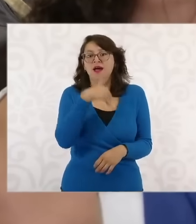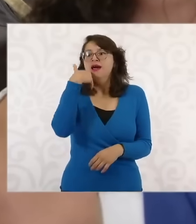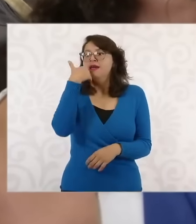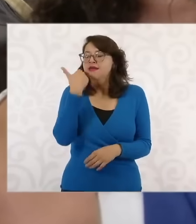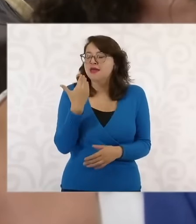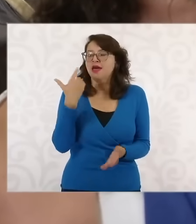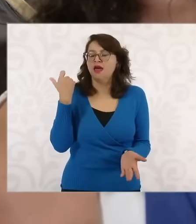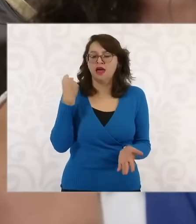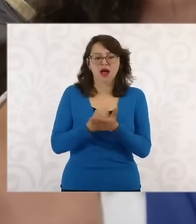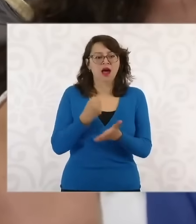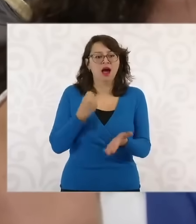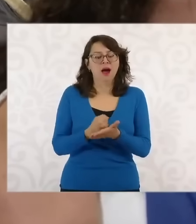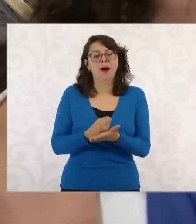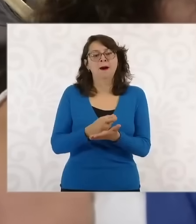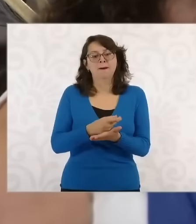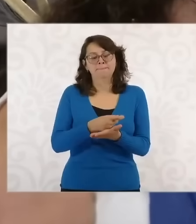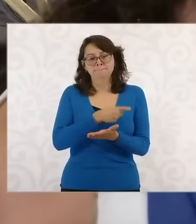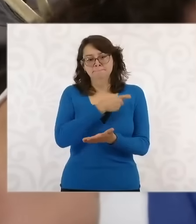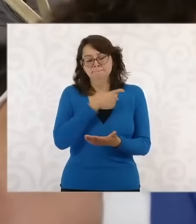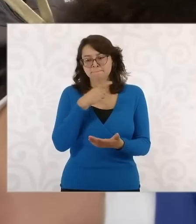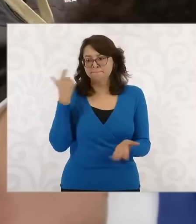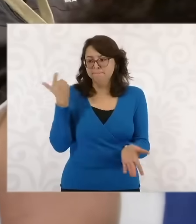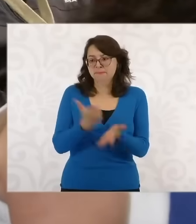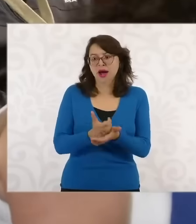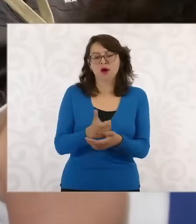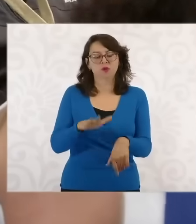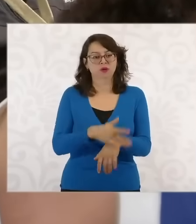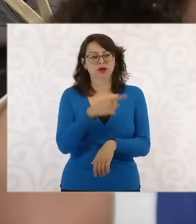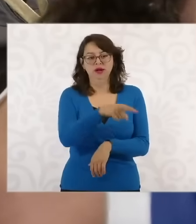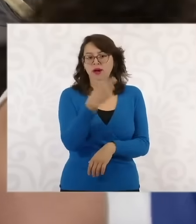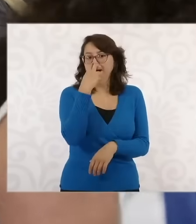Estado por haber sido obligada a retirar dichos equipos. Preguntarle cuál es el estatus de esta